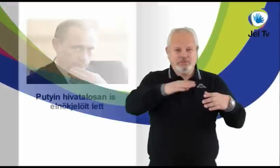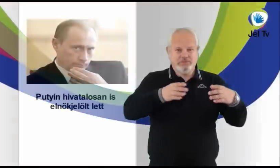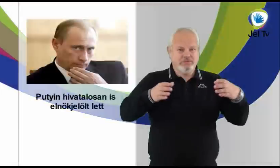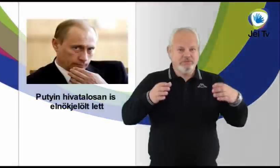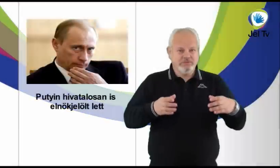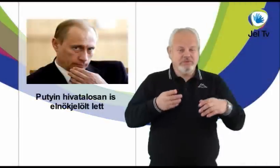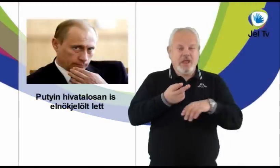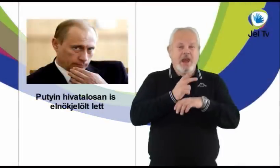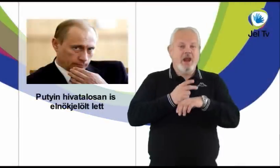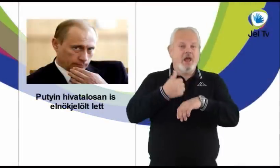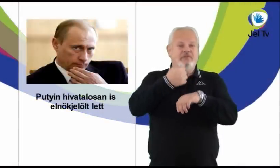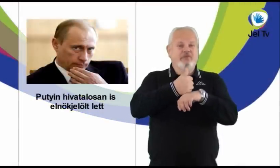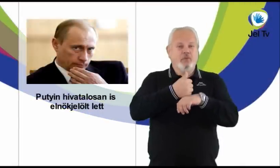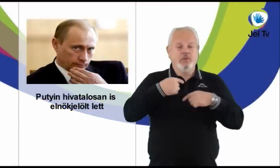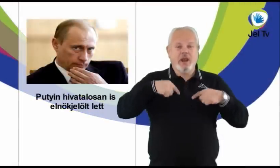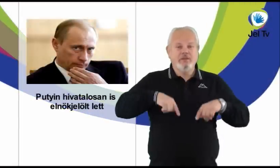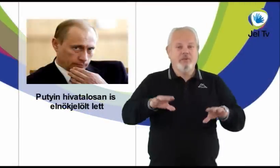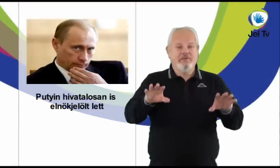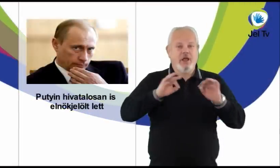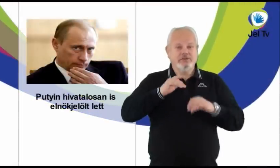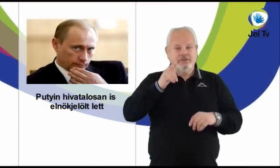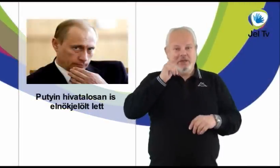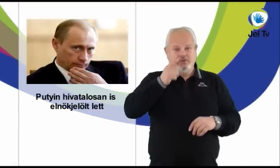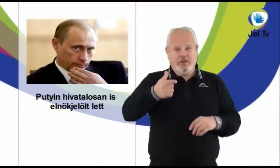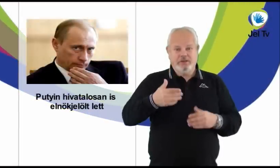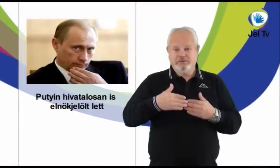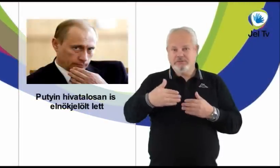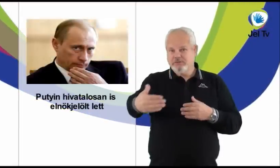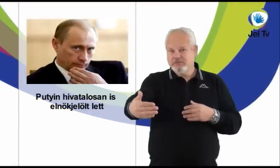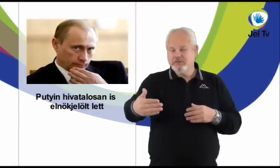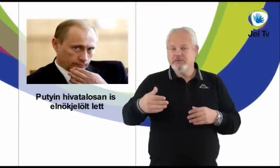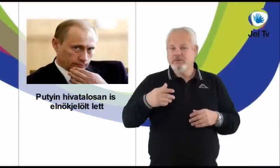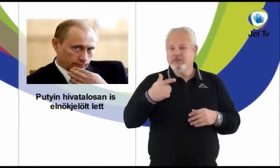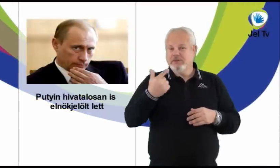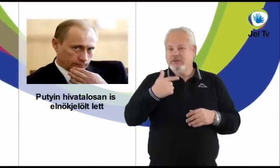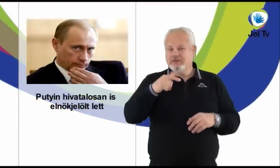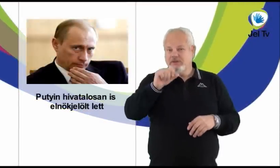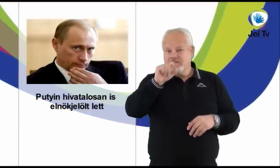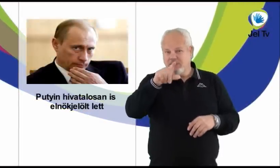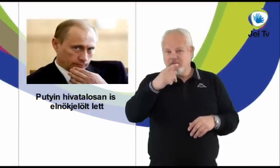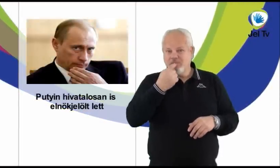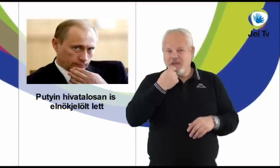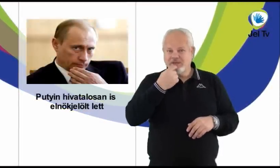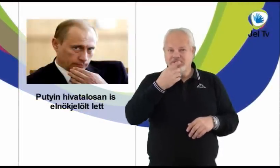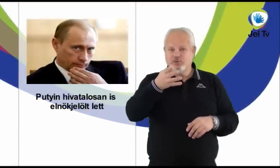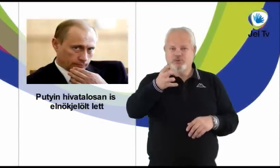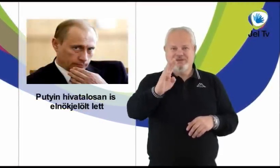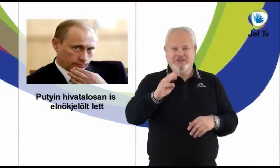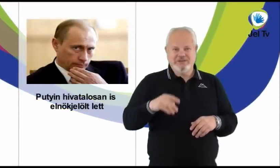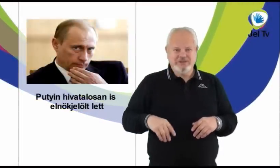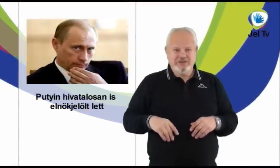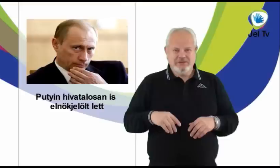Oroszországban nemsokára államfői elnökválasztás lesz 2012.március 4.-én.